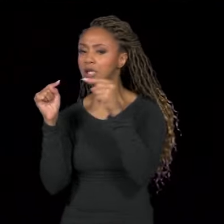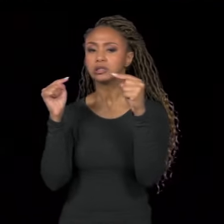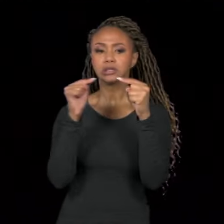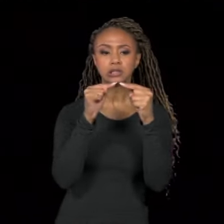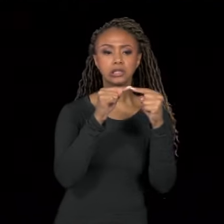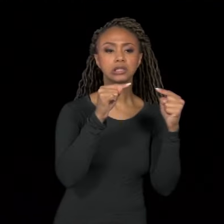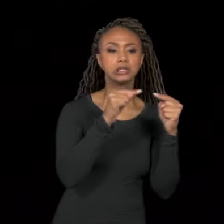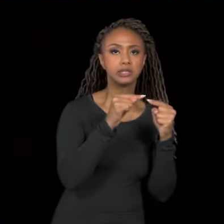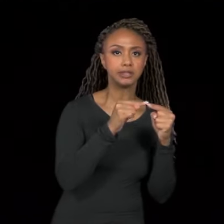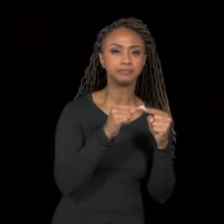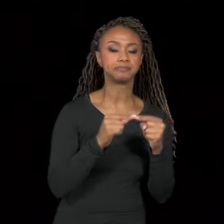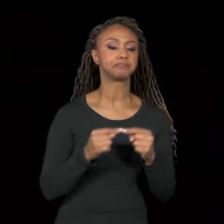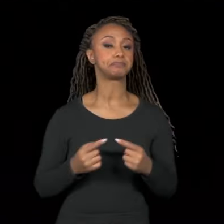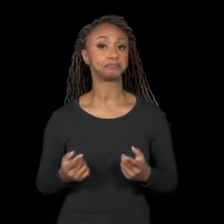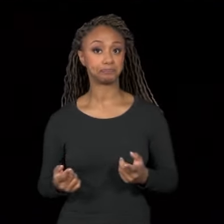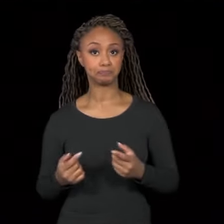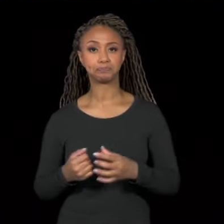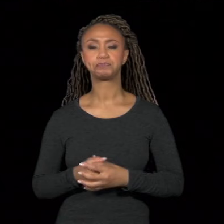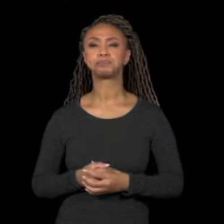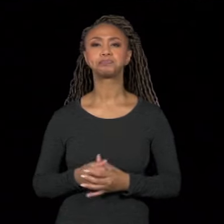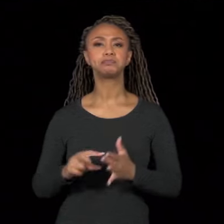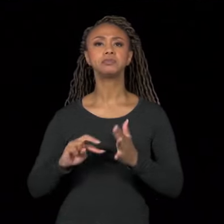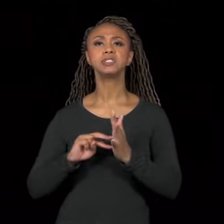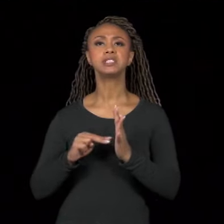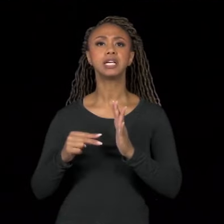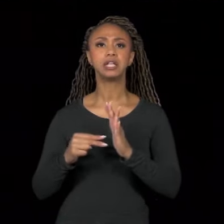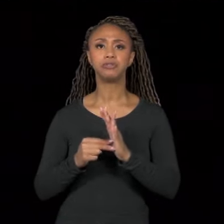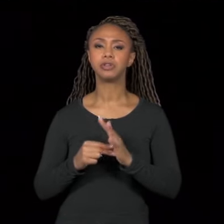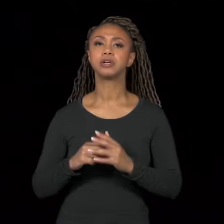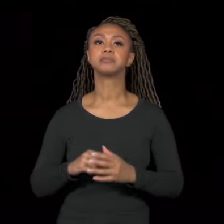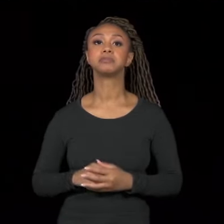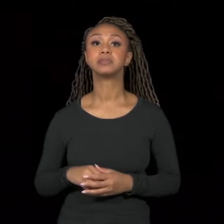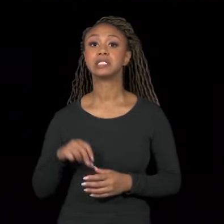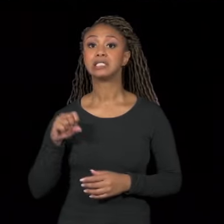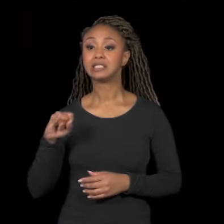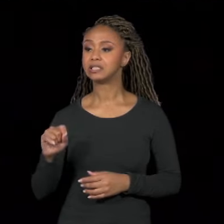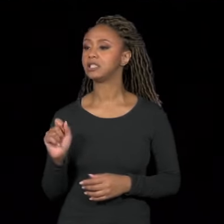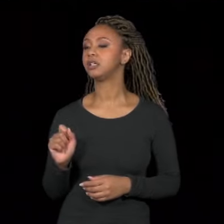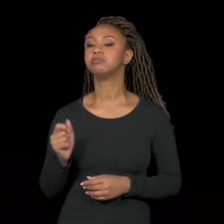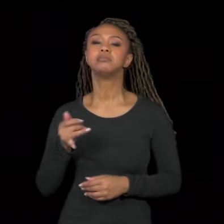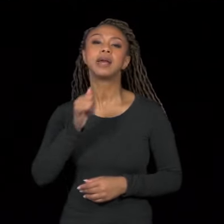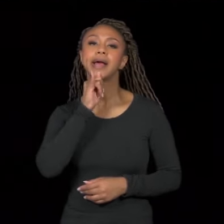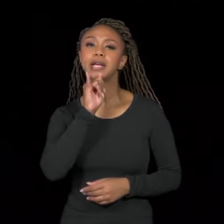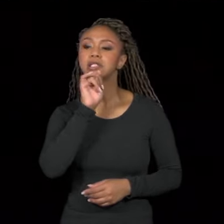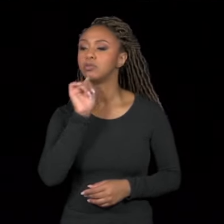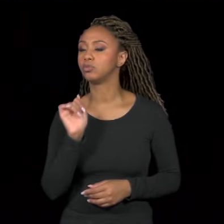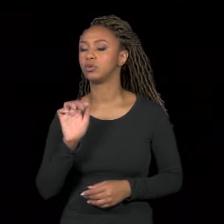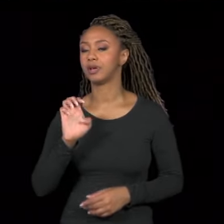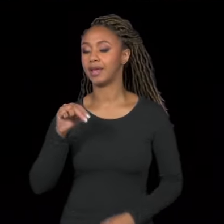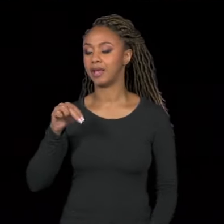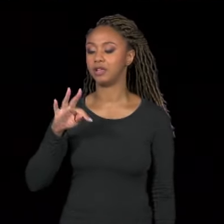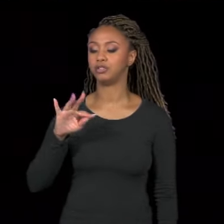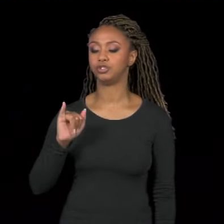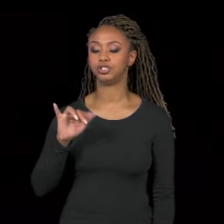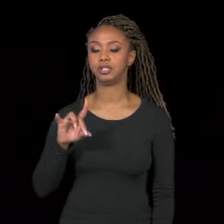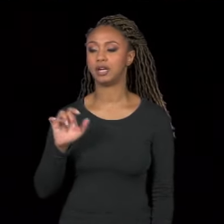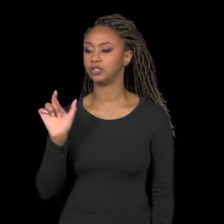UMA ENTIDADE SE RELACIONA COM OUTRA ENTIDADE, EXISTE AÍ UM RELACIONAMENTO ENTRE ENTIDADES,